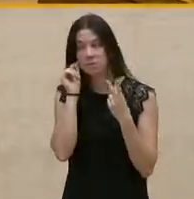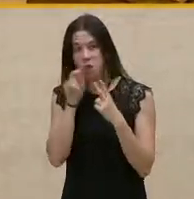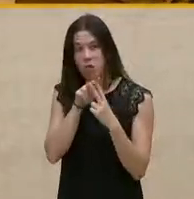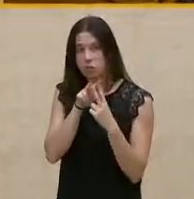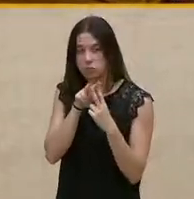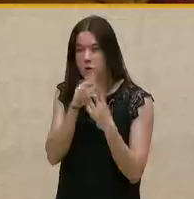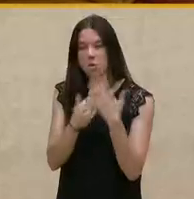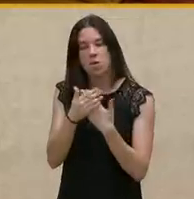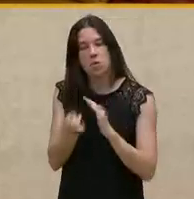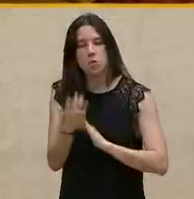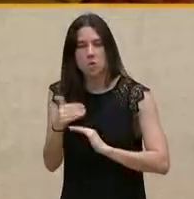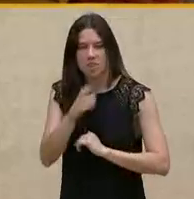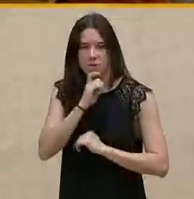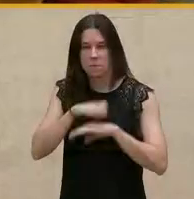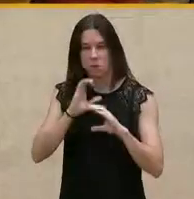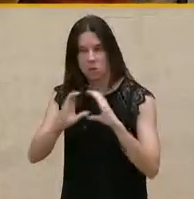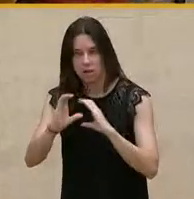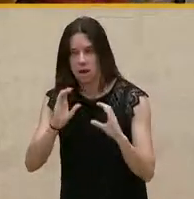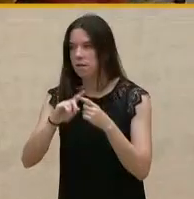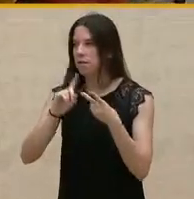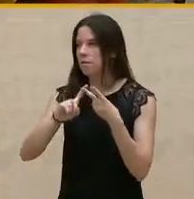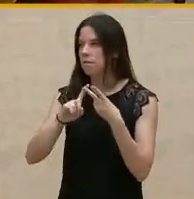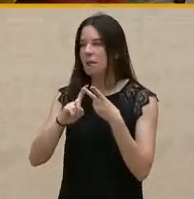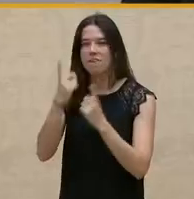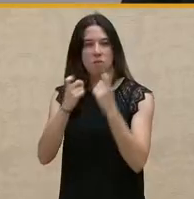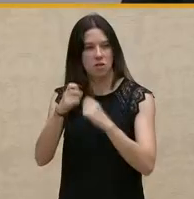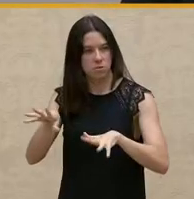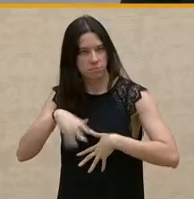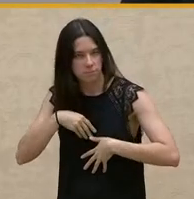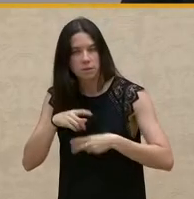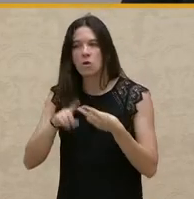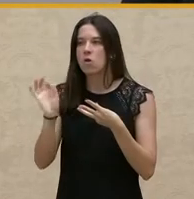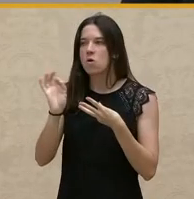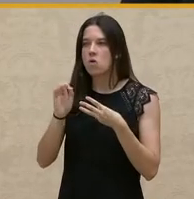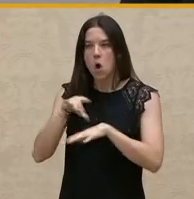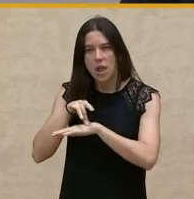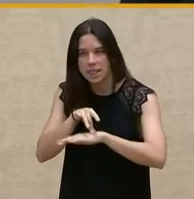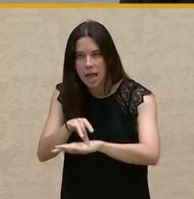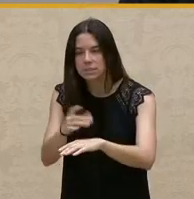causa dificultades para comunicarse, acceder a la información, orientarse y a la autonomía.